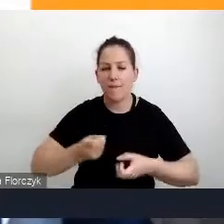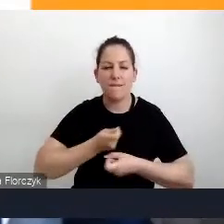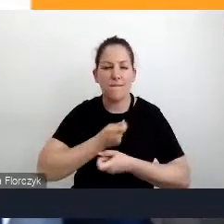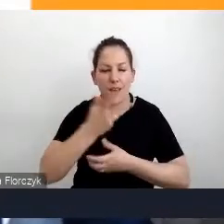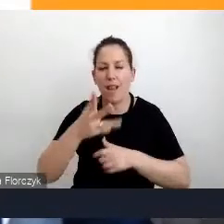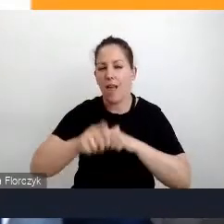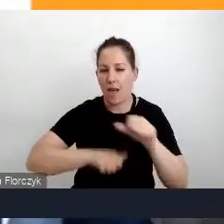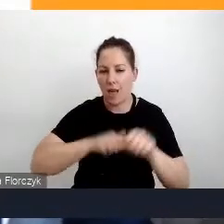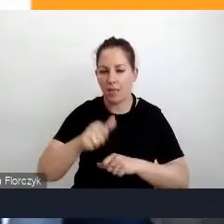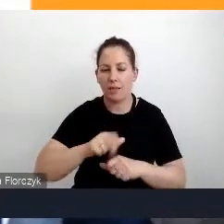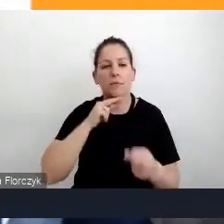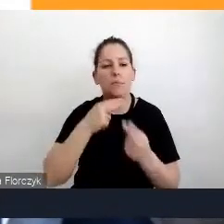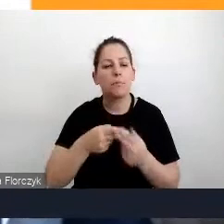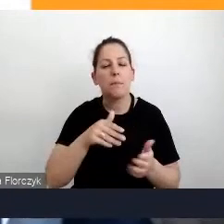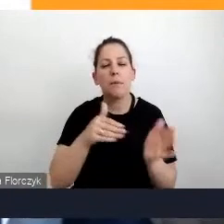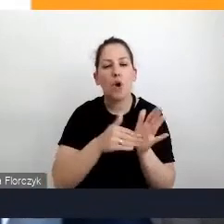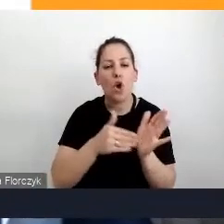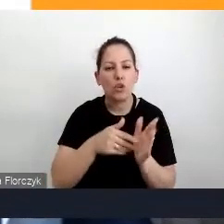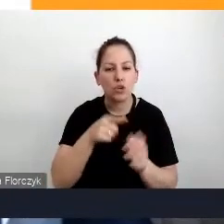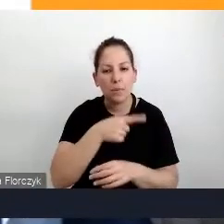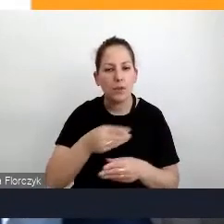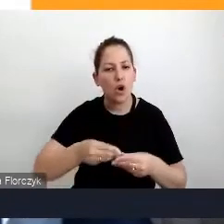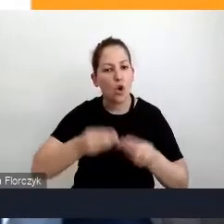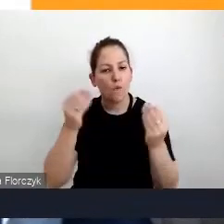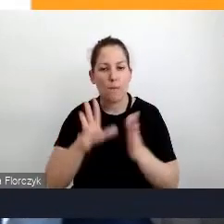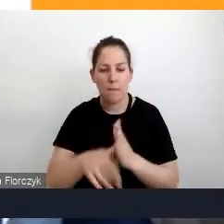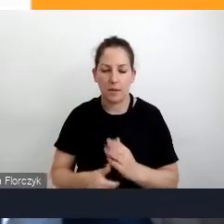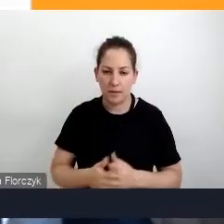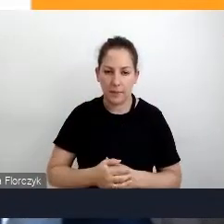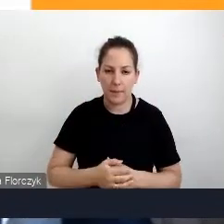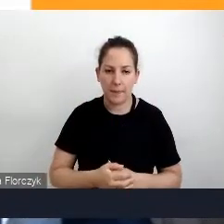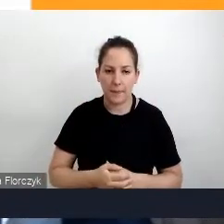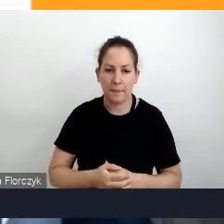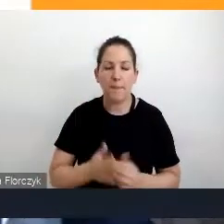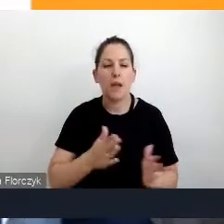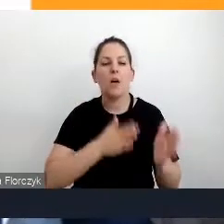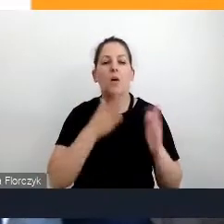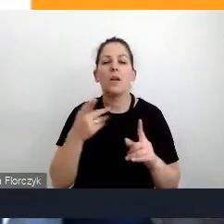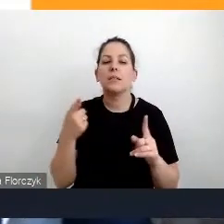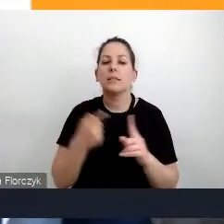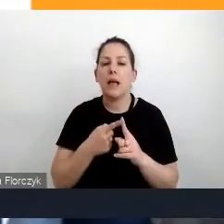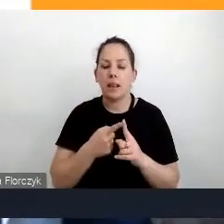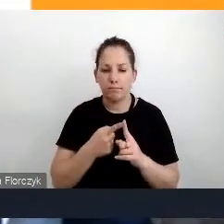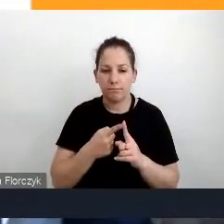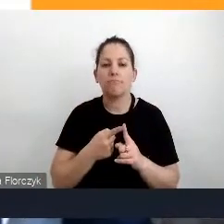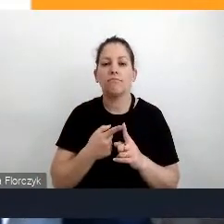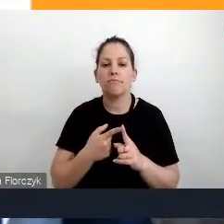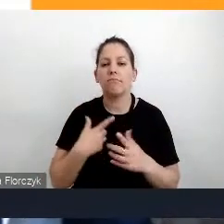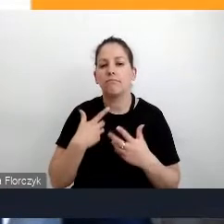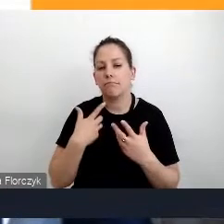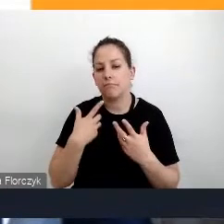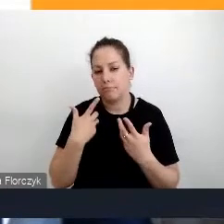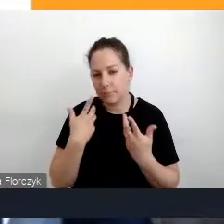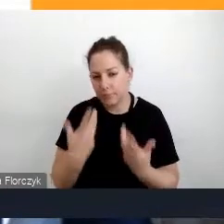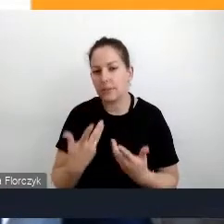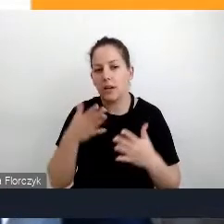odpowiadamy na potrzeby rozwoju miasta. Kolejnym Celem, któremu chciałbym poświęcić chwilę,